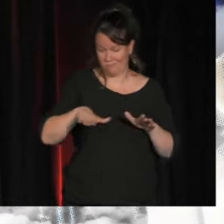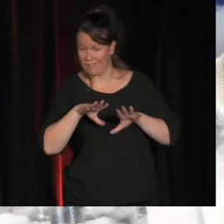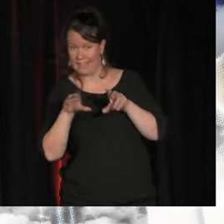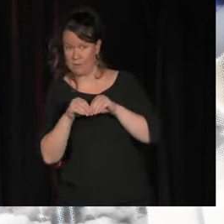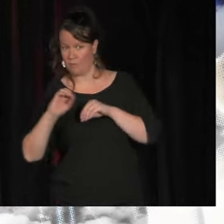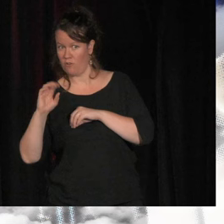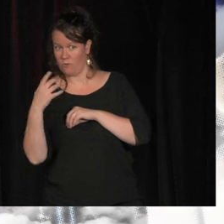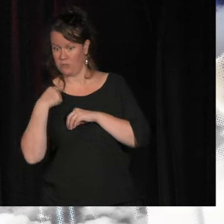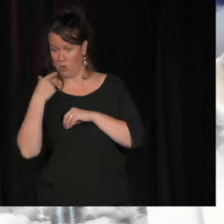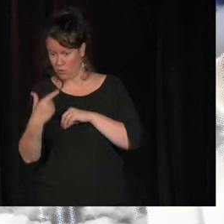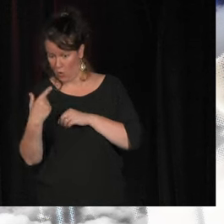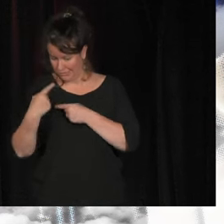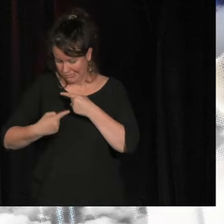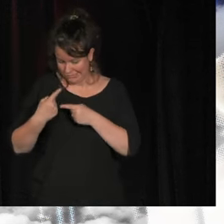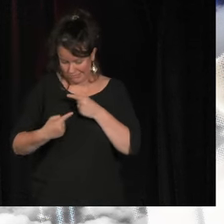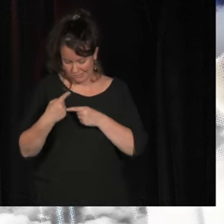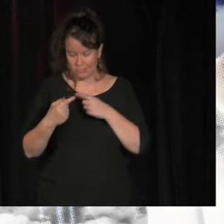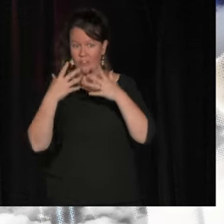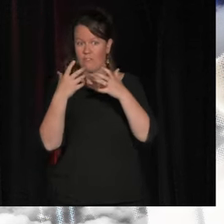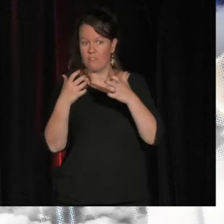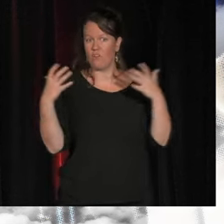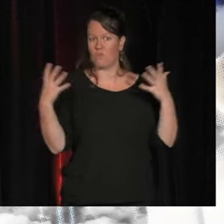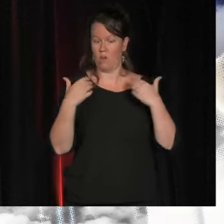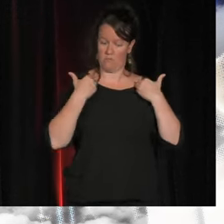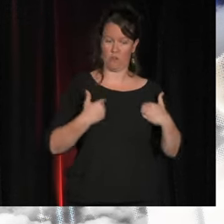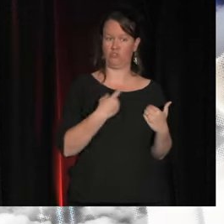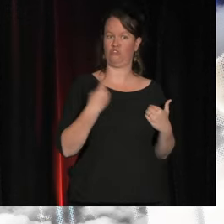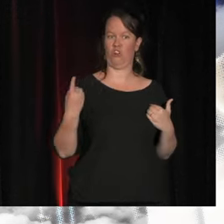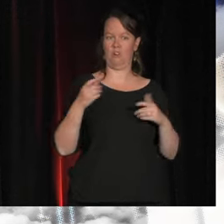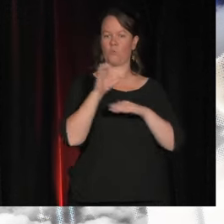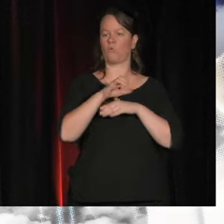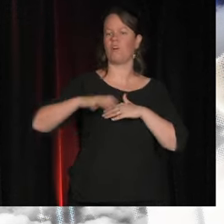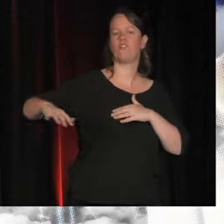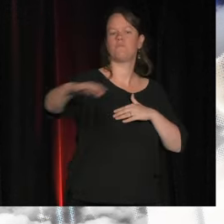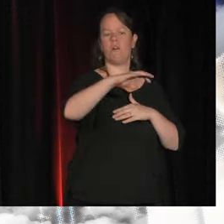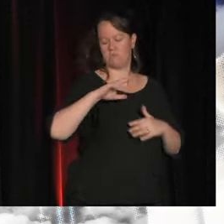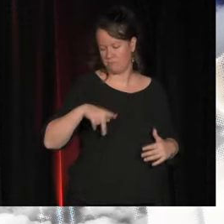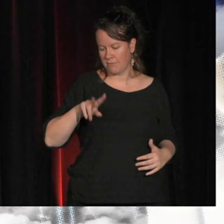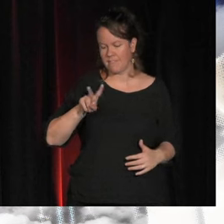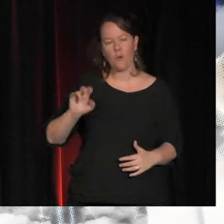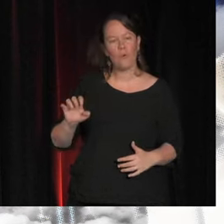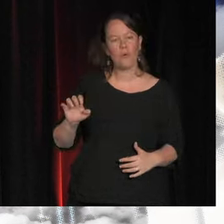2 qui doit contenir un mode PvE donc solo, en gros, ou peut-être co-op, mais en tout cas pas… Souvenez-vous.